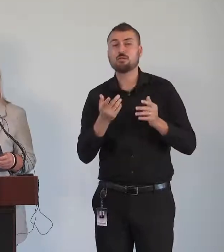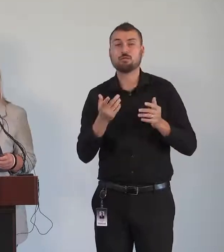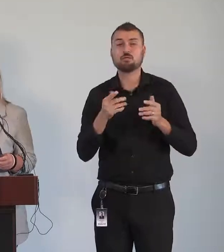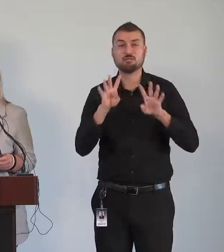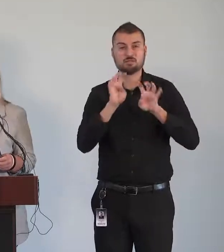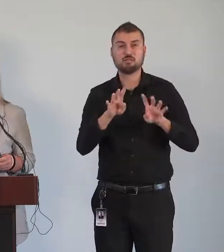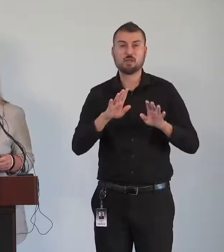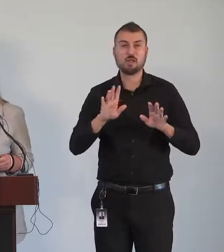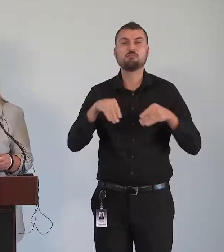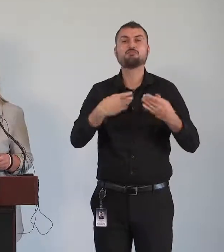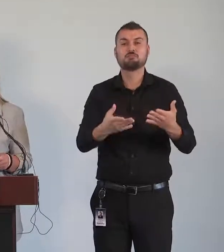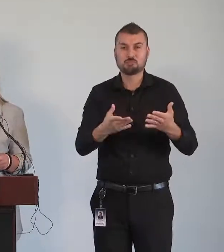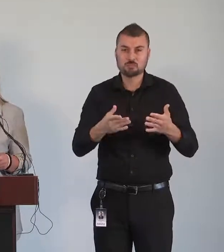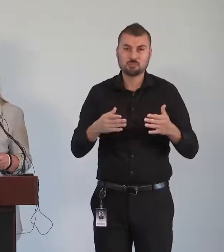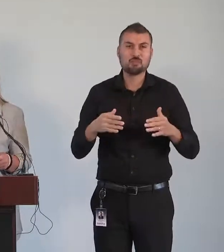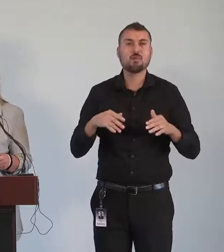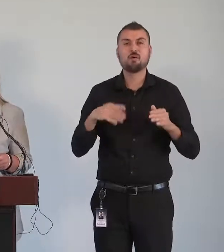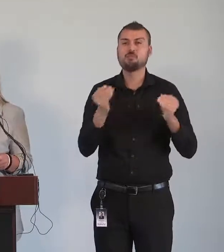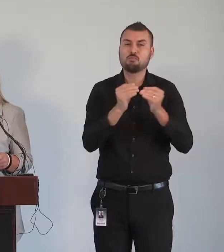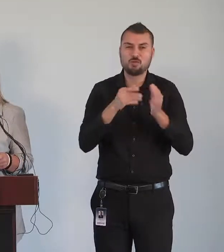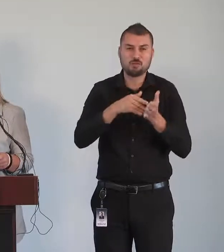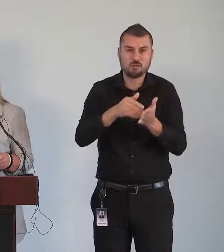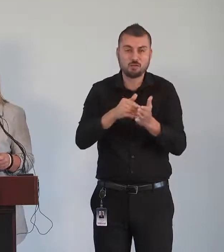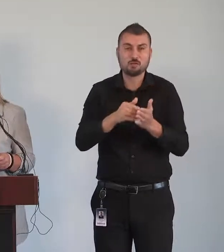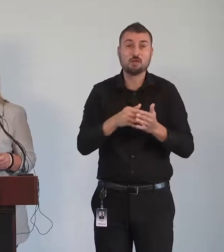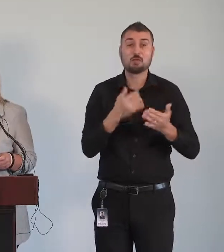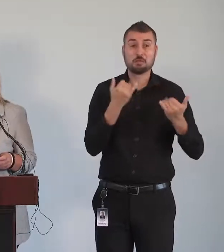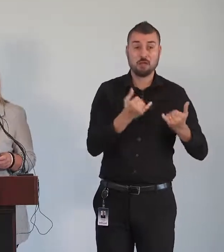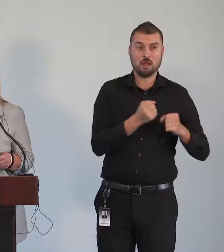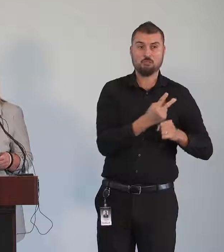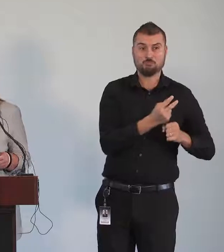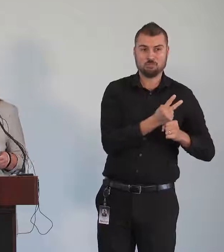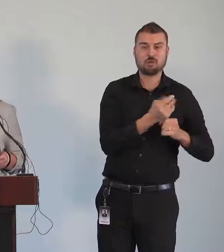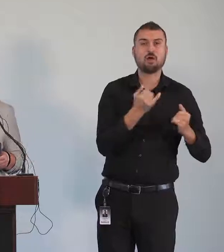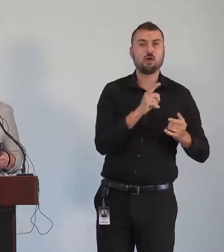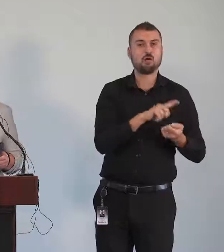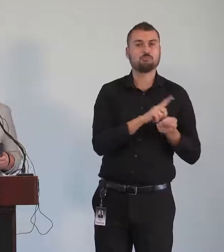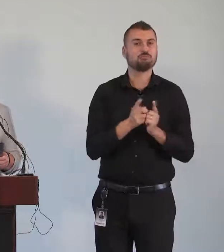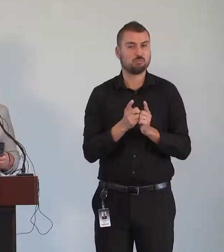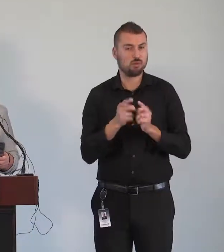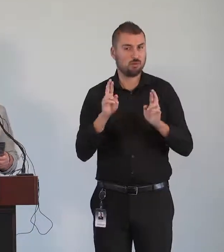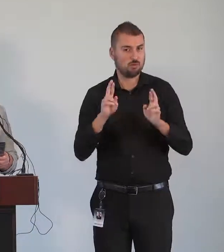cambiando de bianual a anual Otro cambio en la encuesta es pedirles